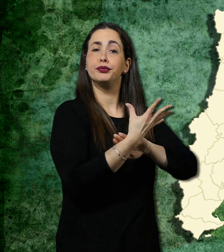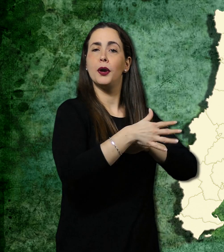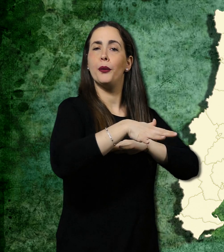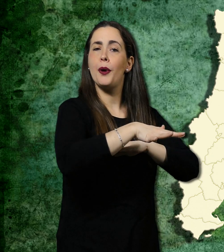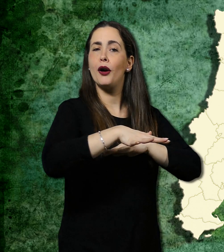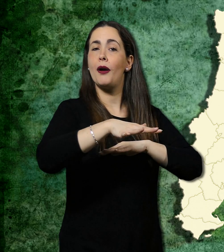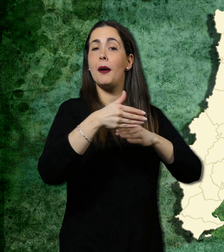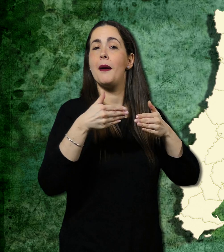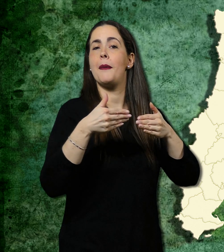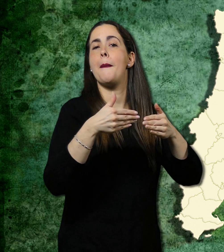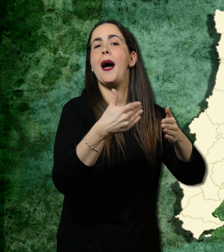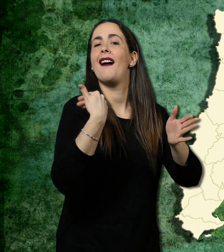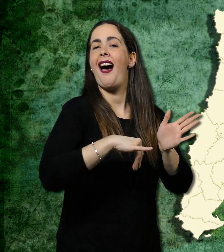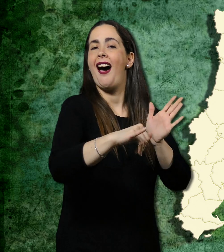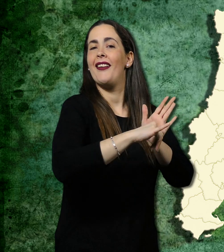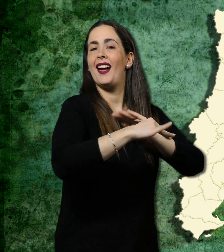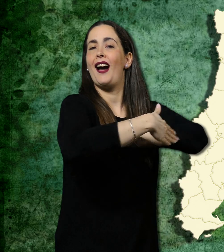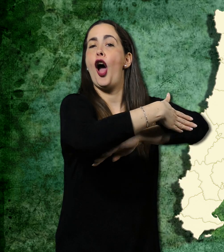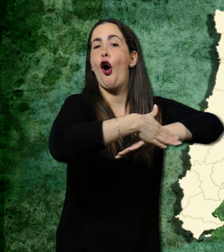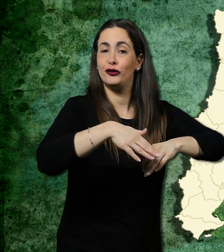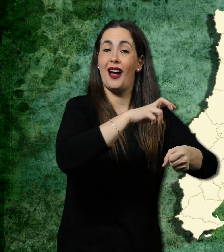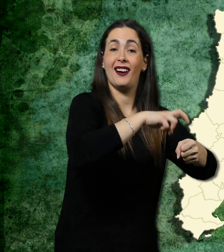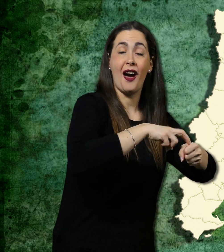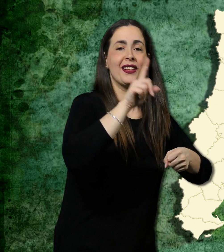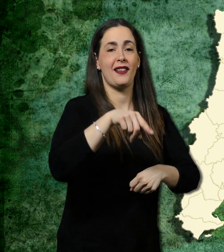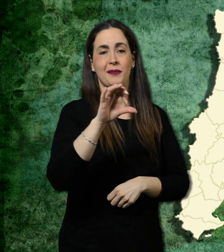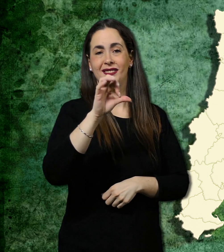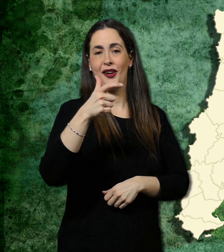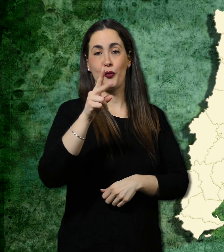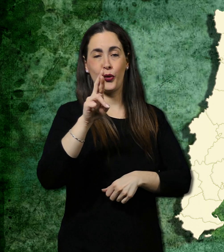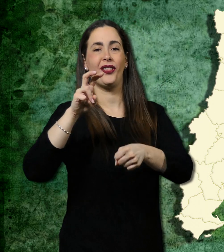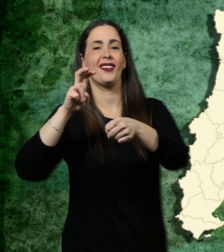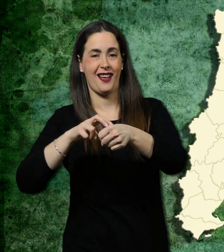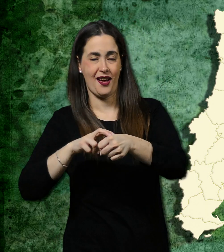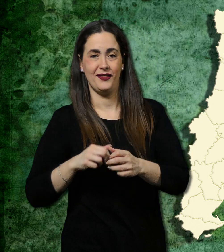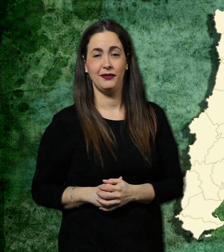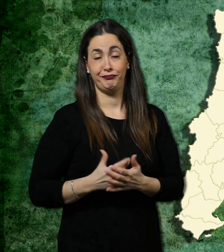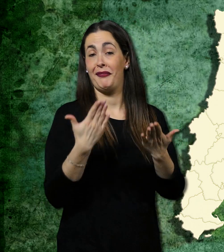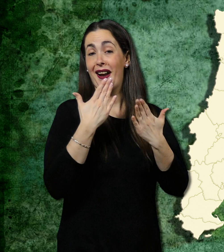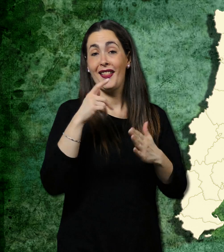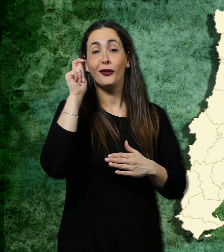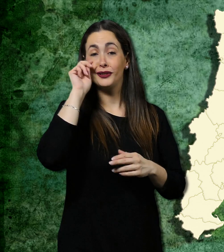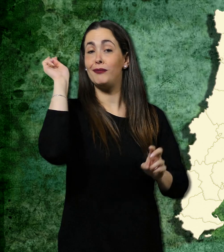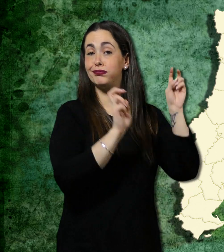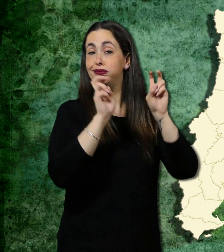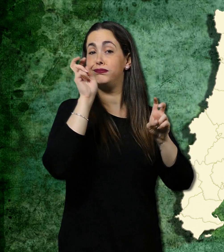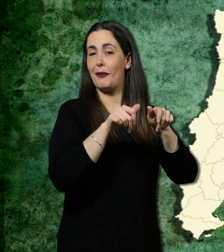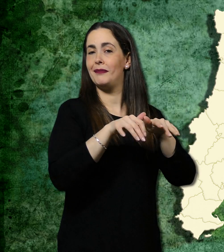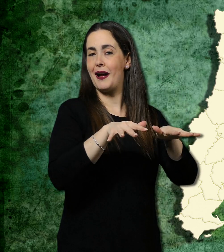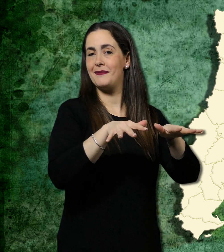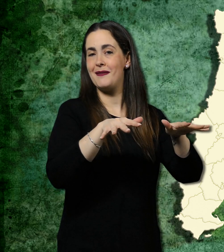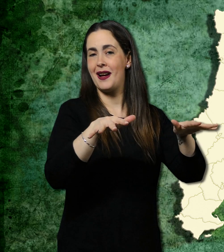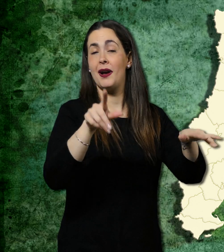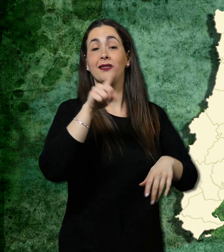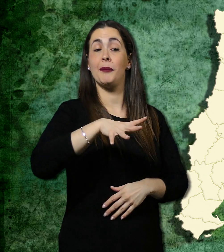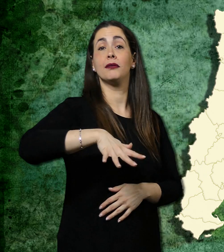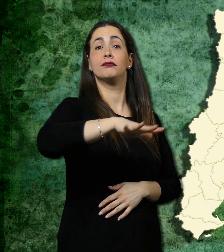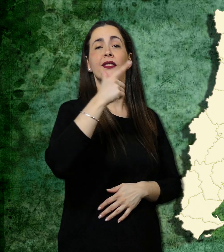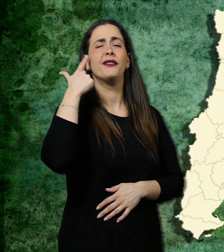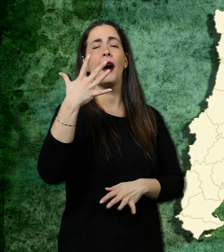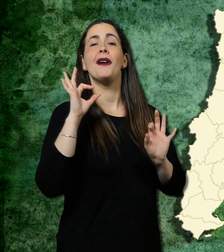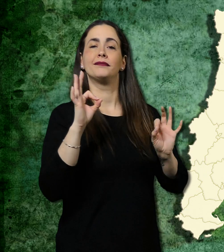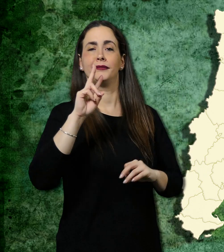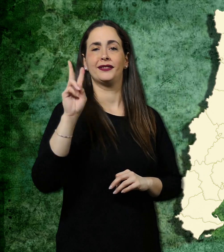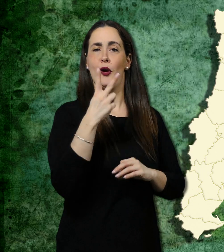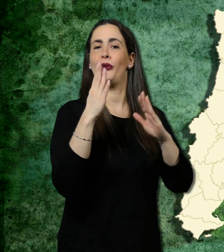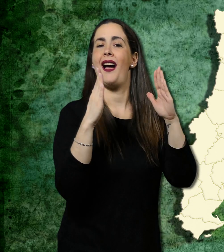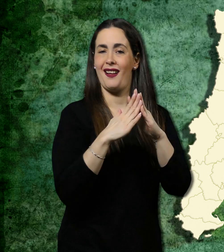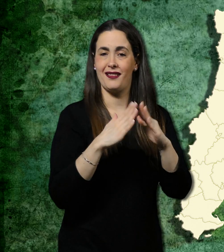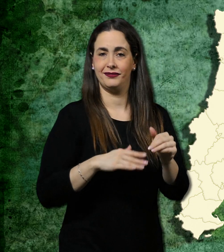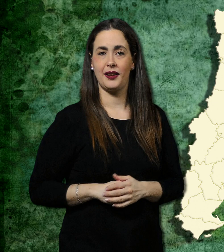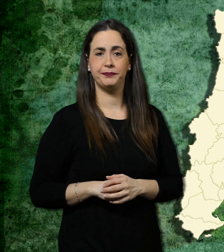als barris costaners de Platja de Calafell i Segur de Calafell, gràcies a l’expansió turística i de segones residències.